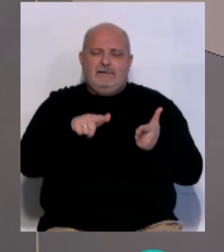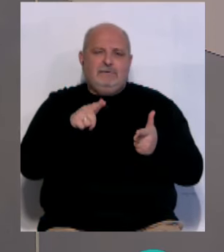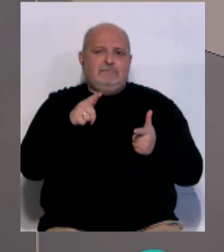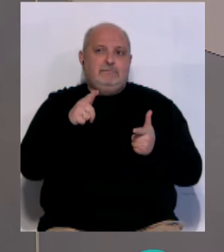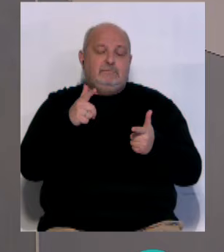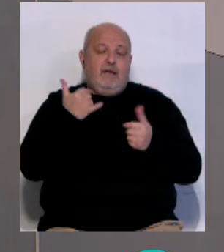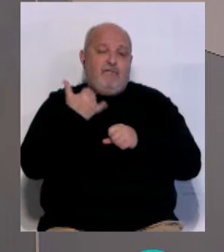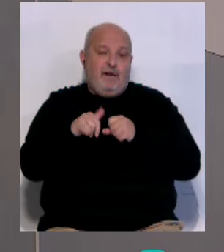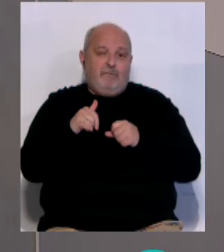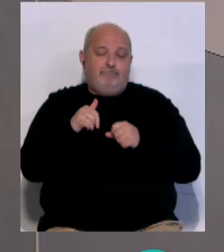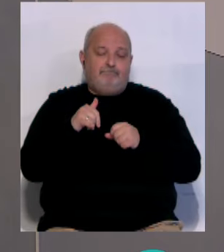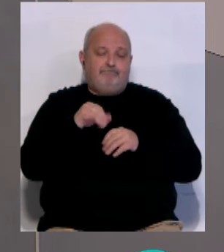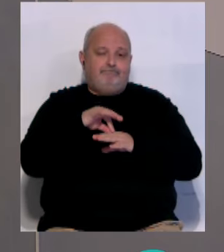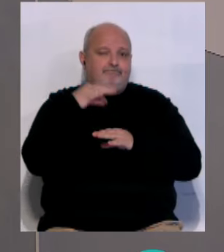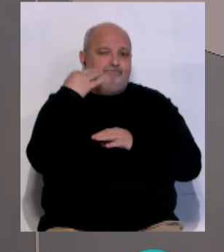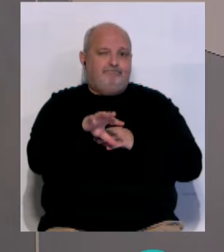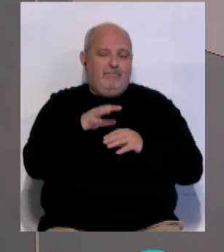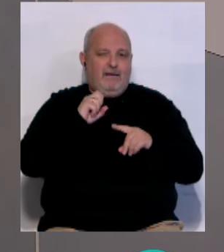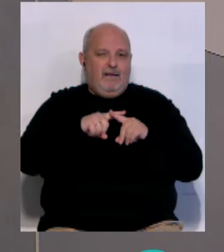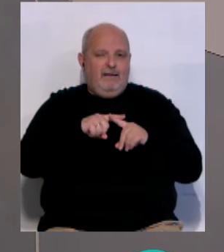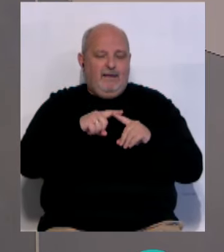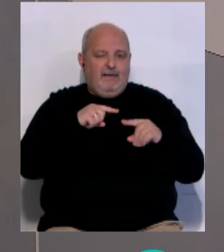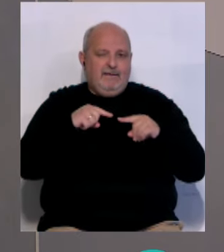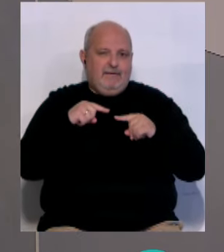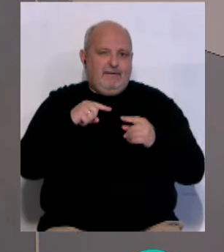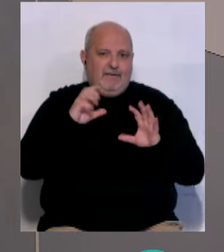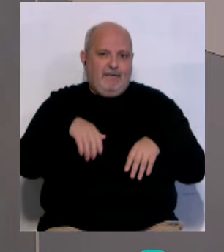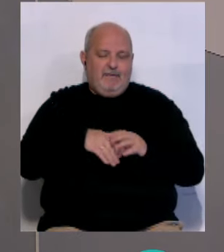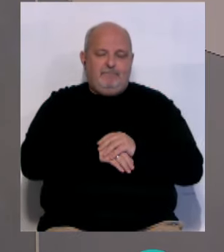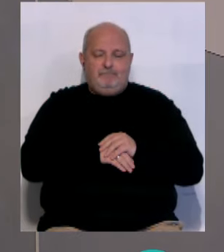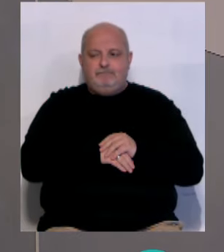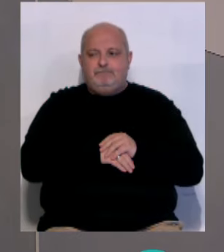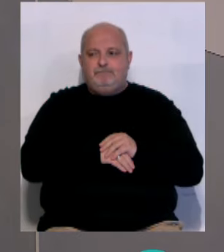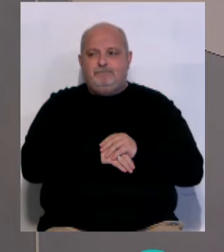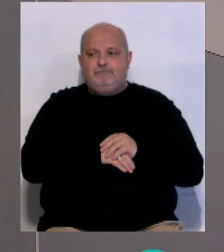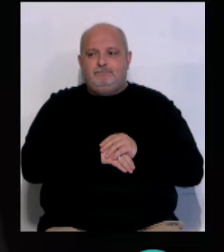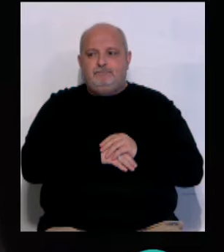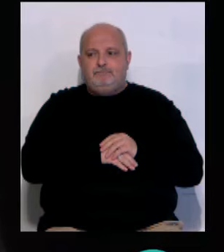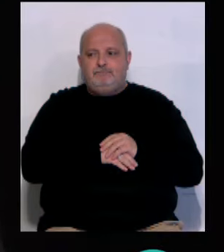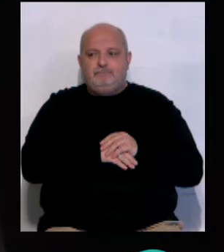acabó por llevarse por delante a al ex técnico del C cruz de fútbol bonito porque fue un ascenso